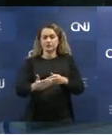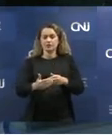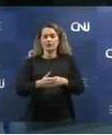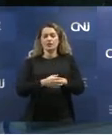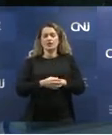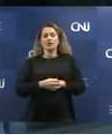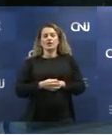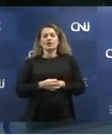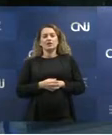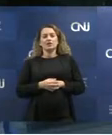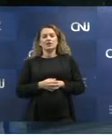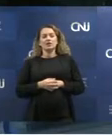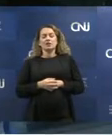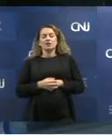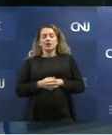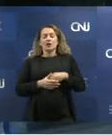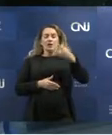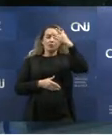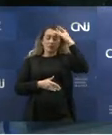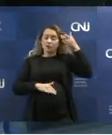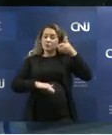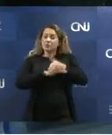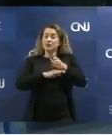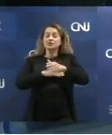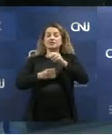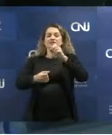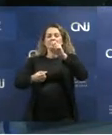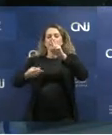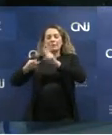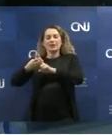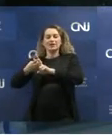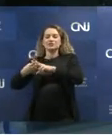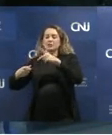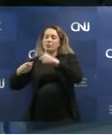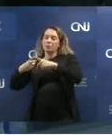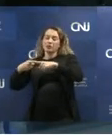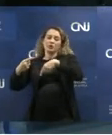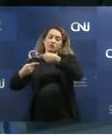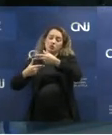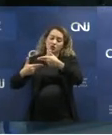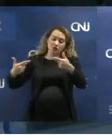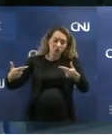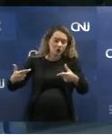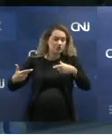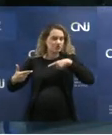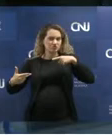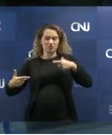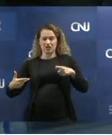O réu permanecia preso por outros motivos, ou seja, não houve um prejuízo concreto à liberdade do réu.